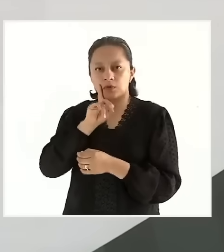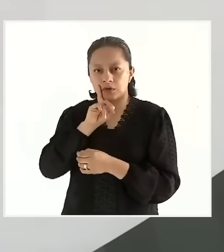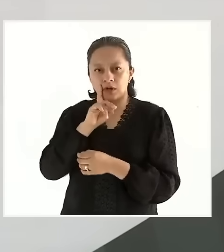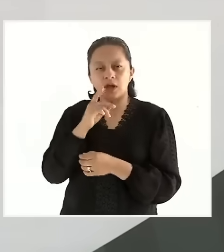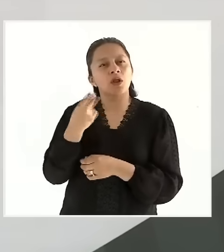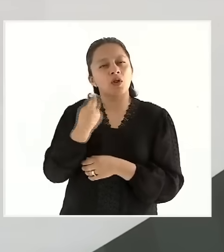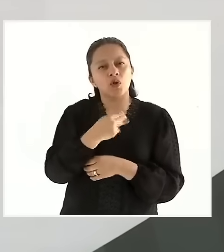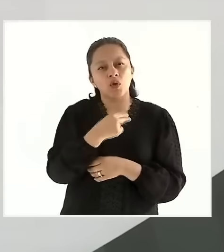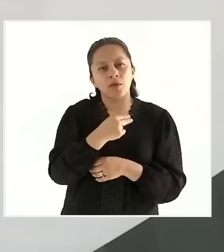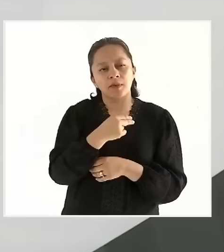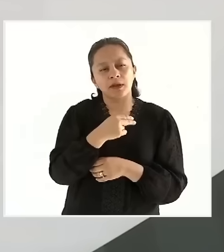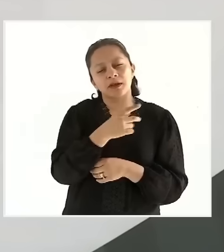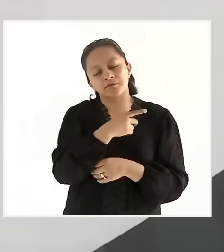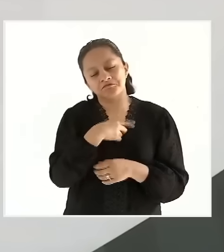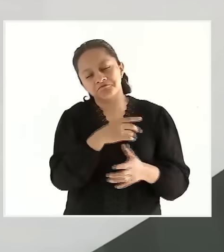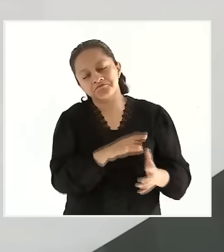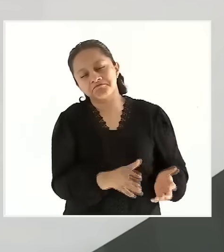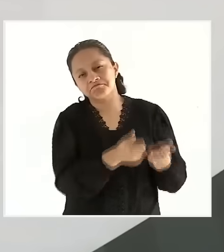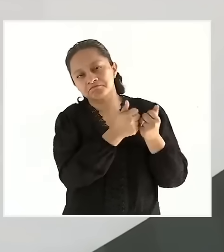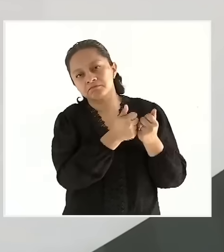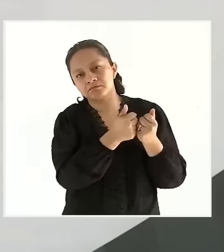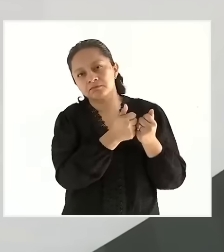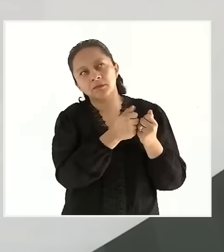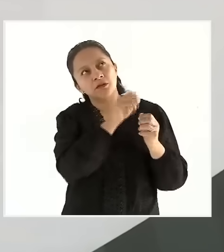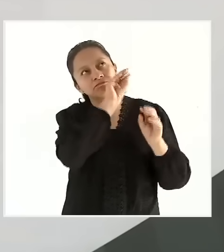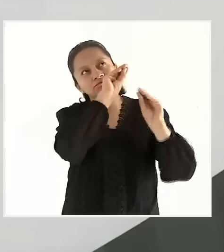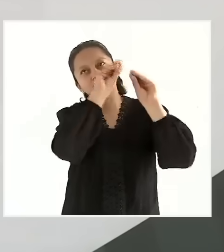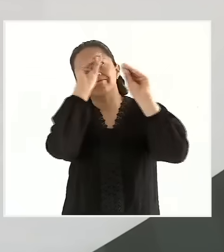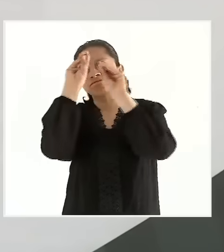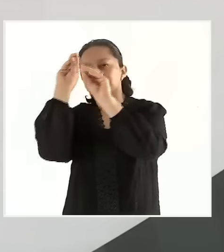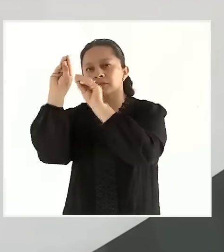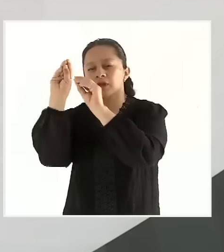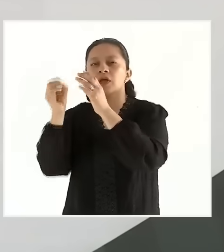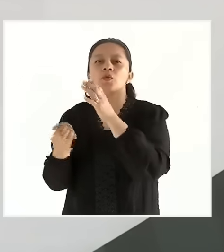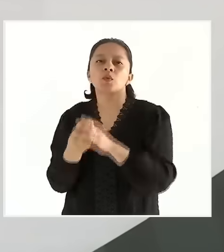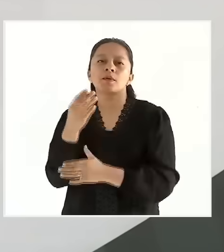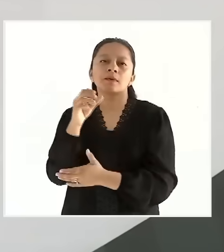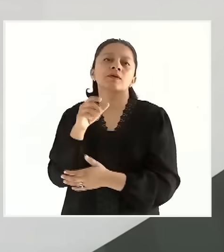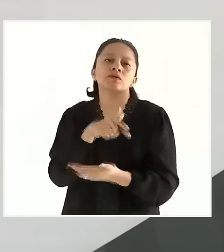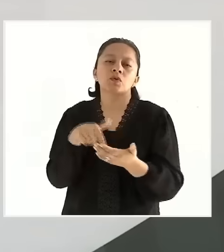que recuperar los vamos a ir colocando en los nombres de las nuevas centrales eléctricas.